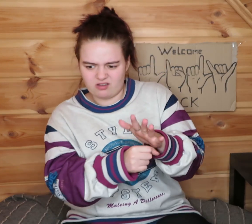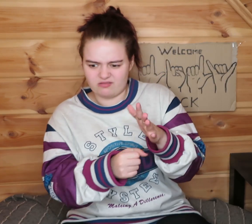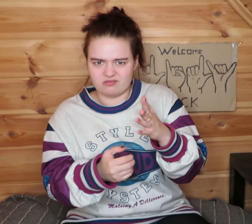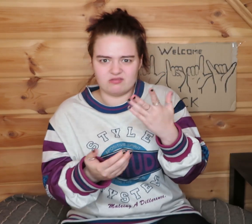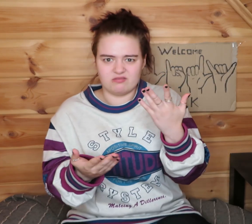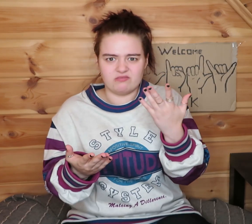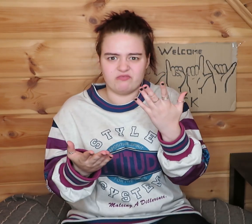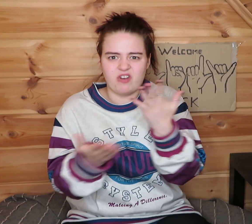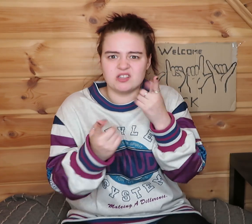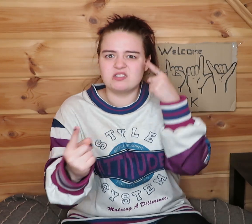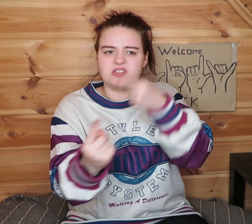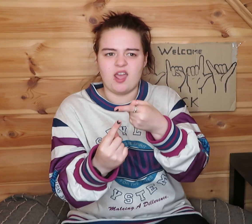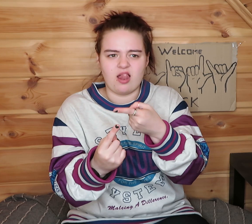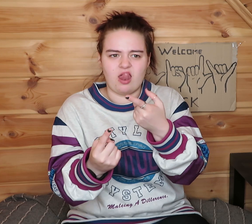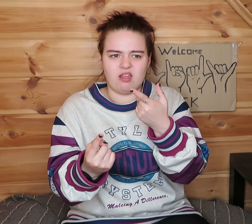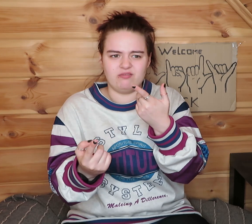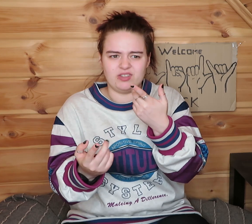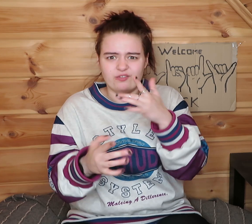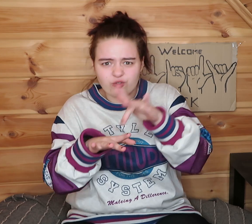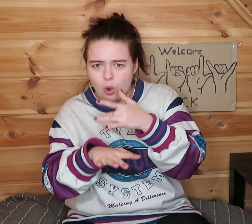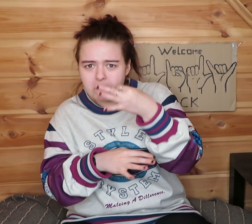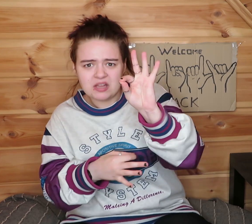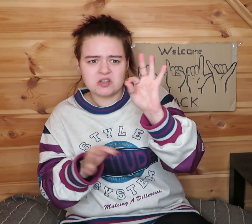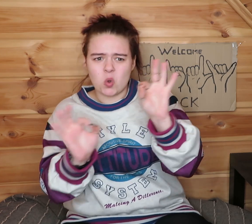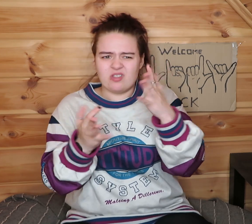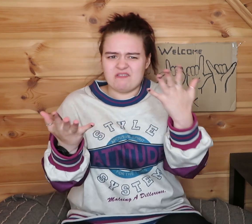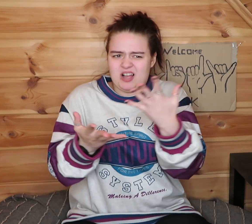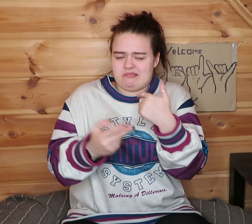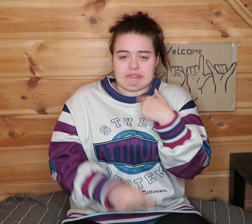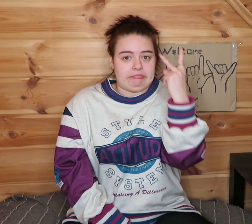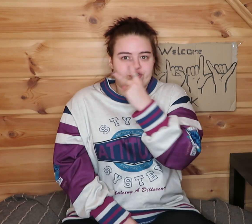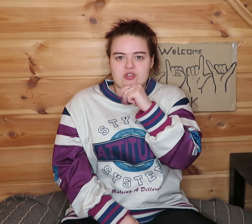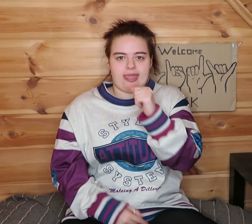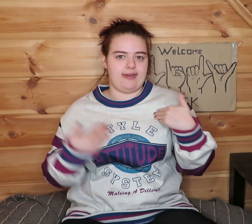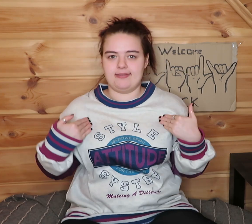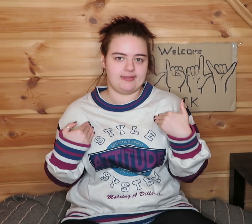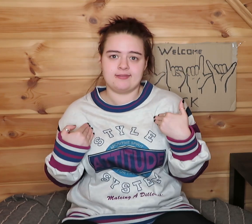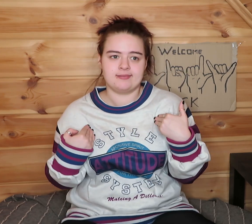warum sie/er mobbt. Fühlt er/sie sich danach besser oder warum? Das verstehe ich nicht!